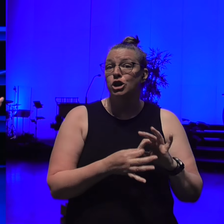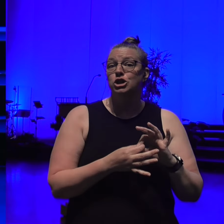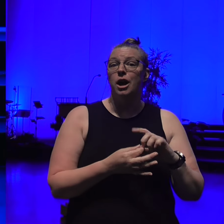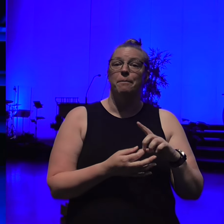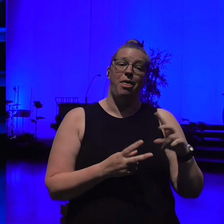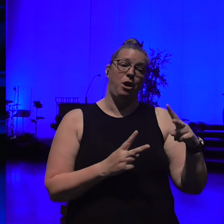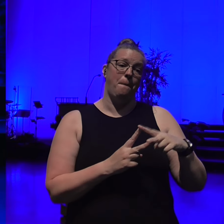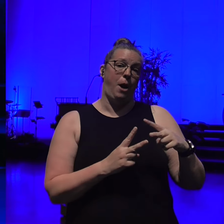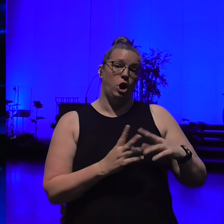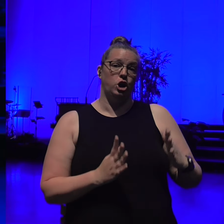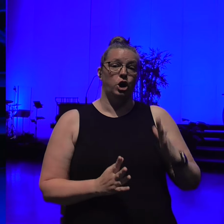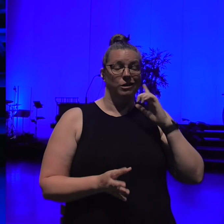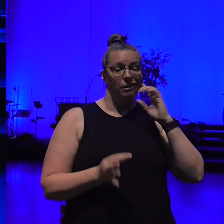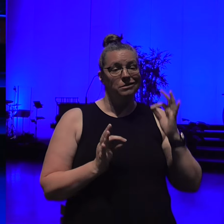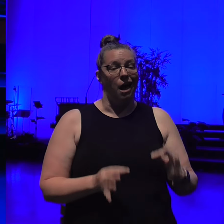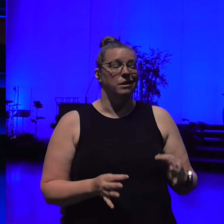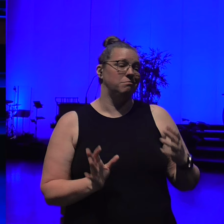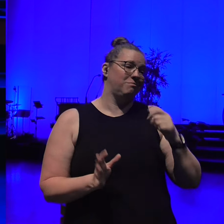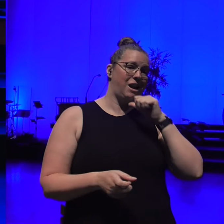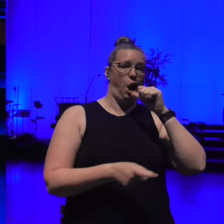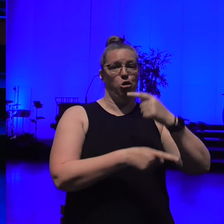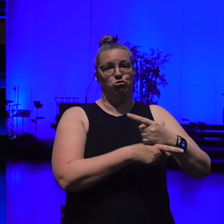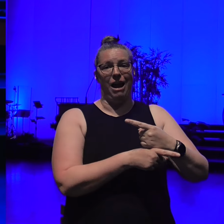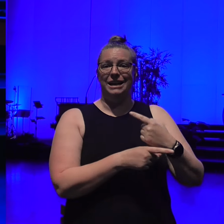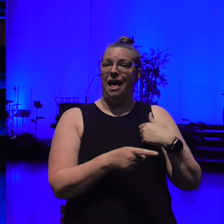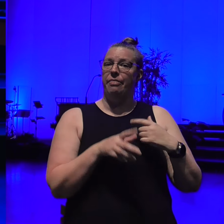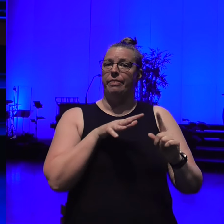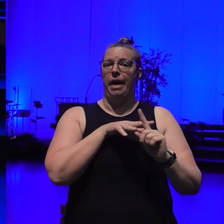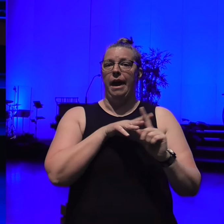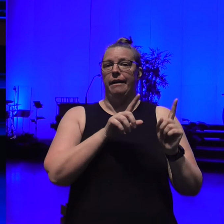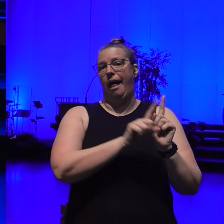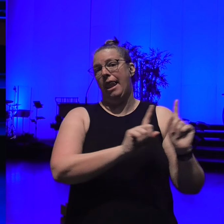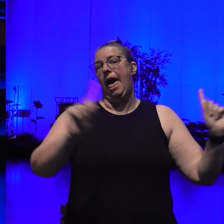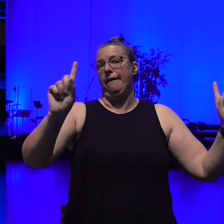adecuada para ellos y en lugar de ser honestos al respecto, salieron de una